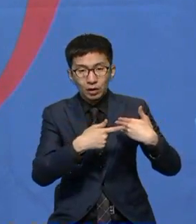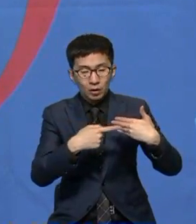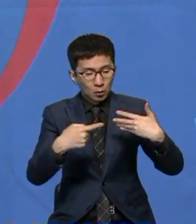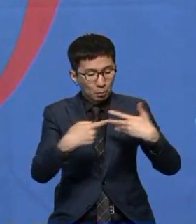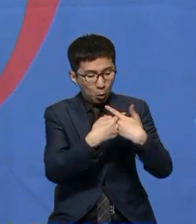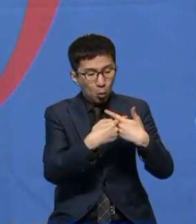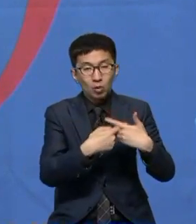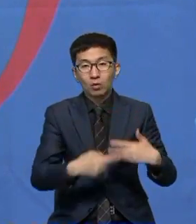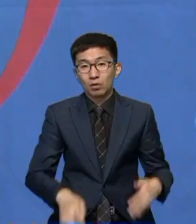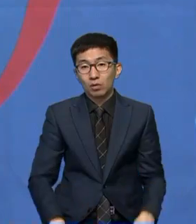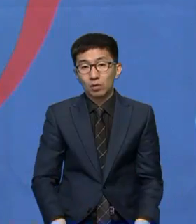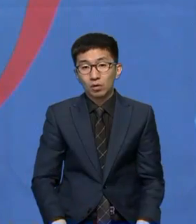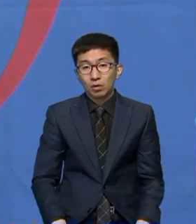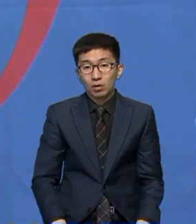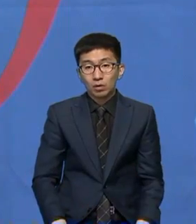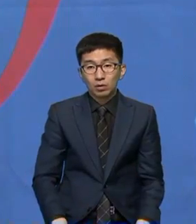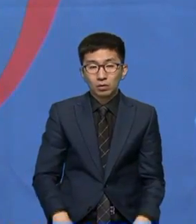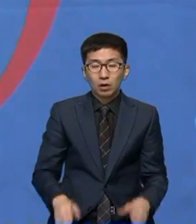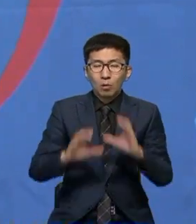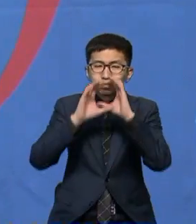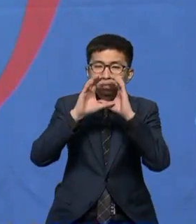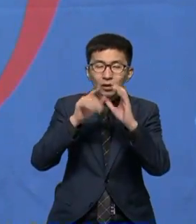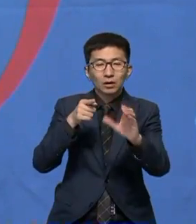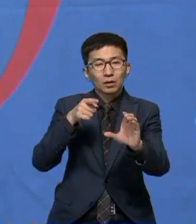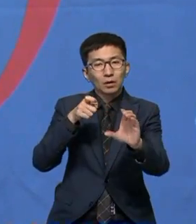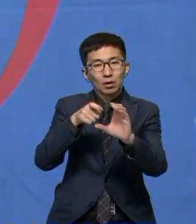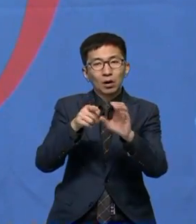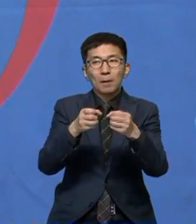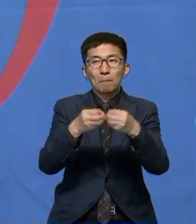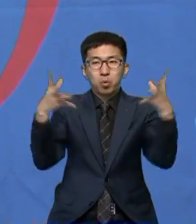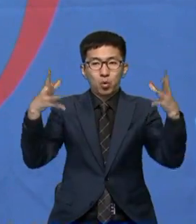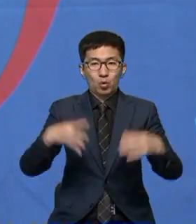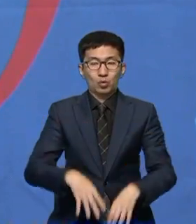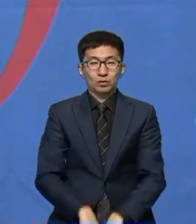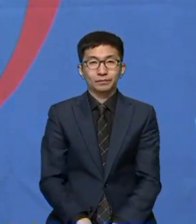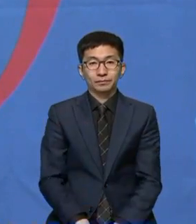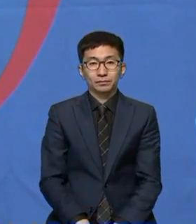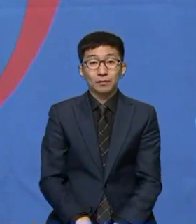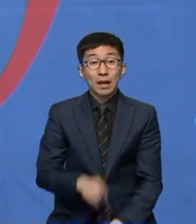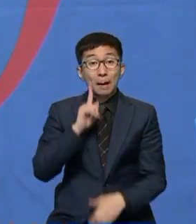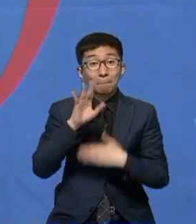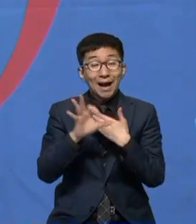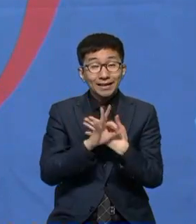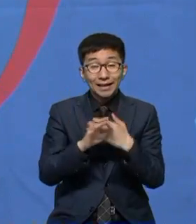풍선도 터집니다. 만약 사람 눈에 쏜다면 심각한 시력